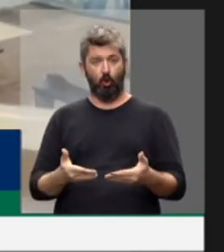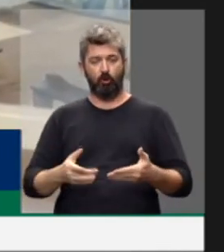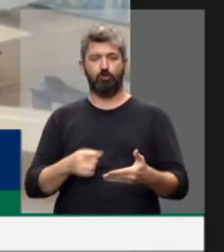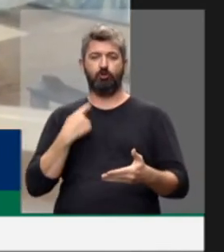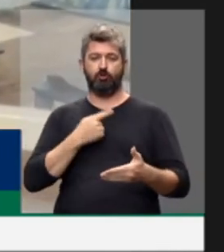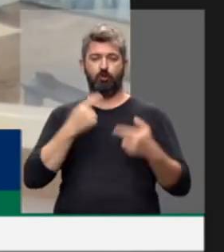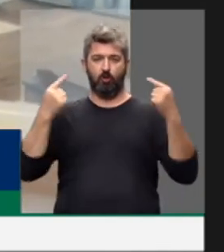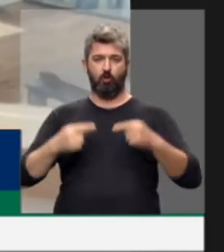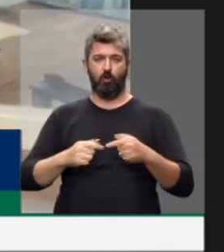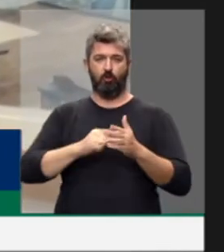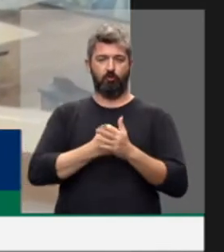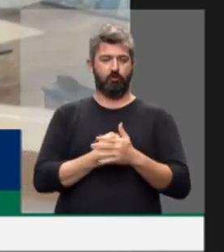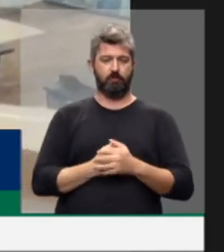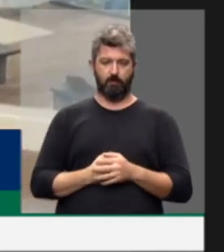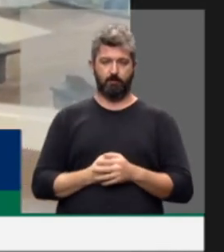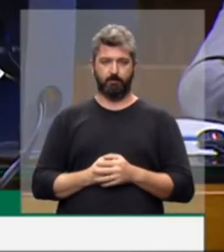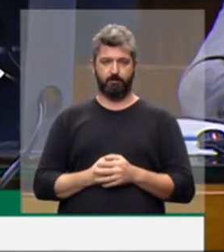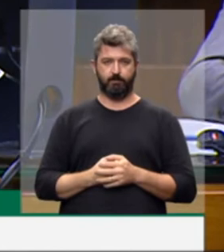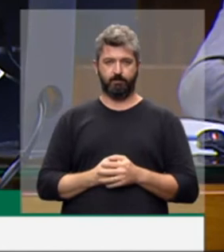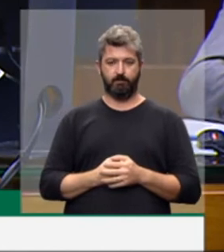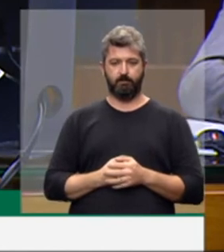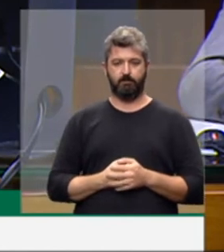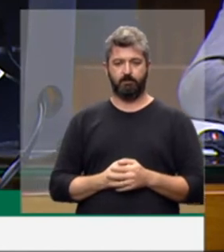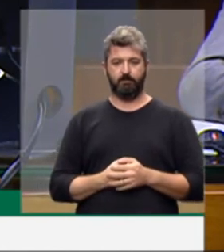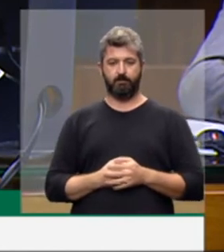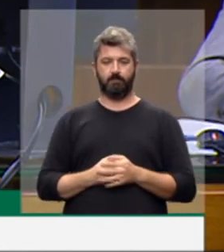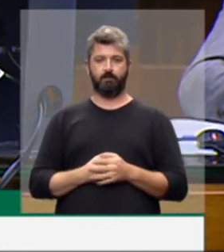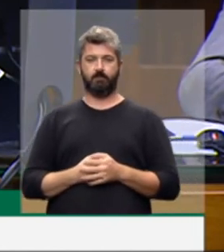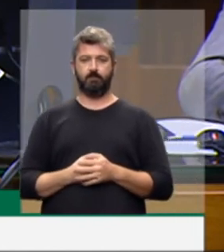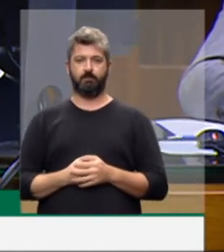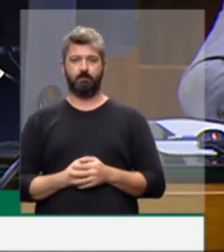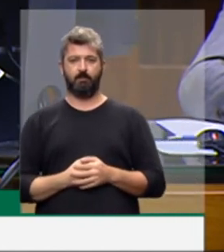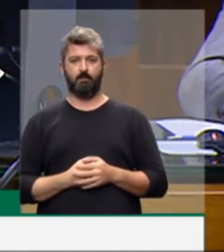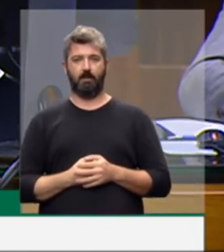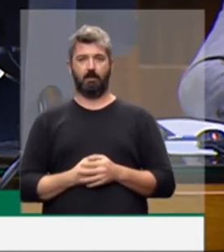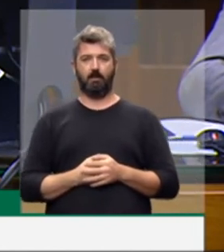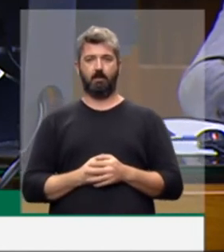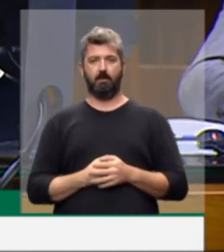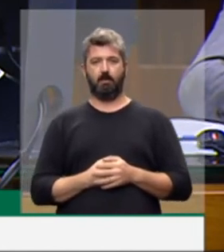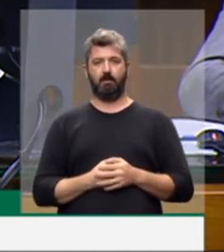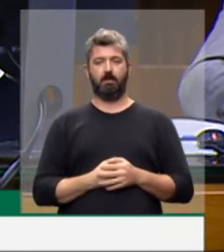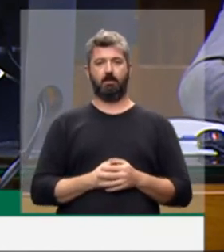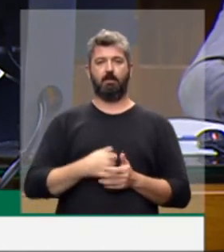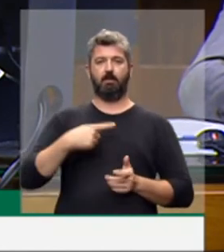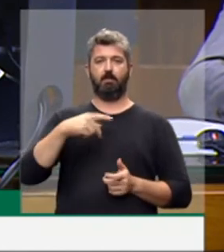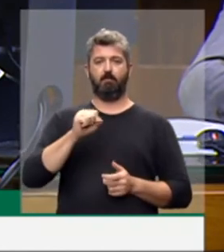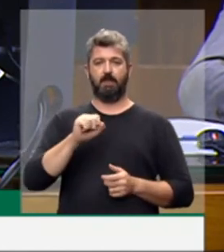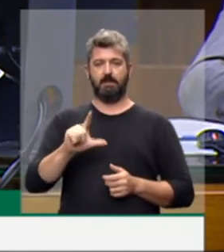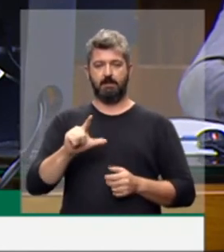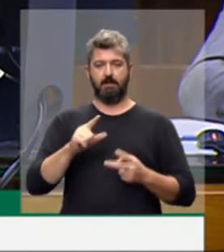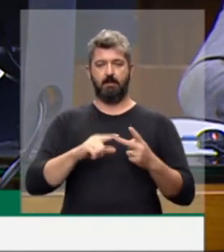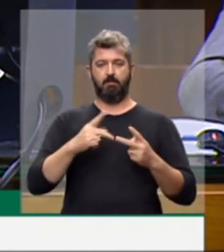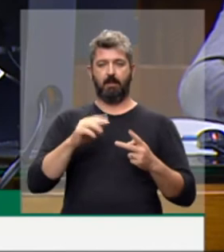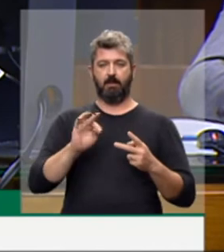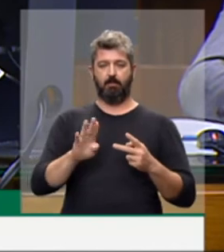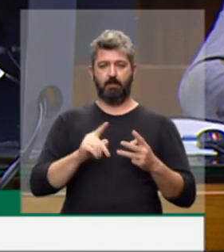DITO, COMPLEXA ESSE PROBLEMA TEM QUE SER ENFRENTADO E NÓS PRECISAMOS ENFRENTAR AINDA